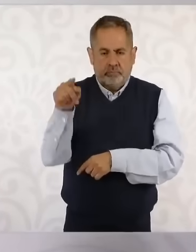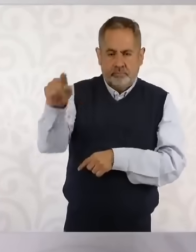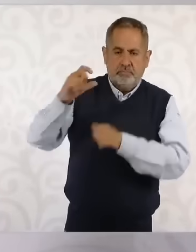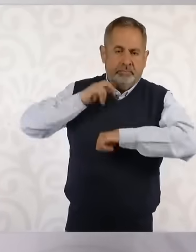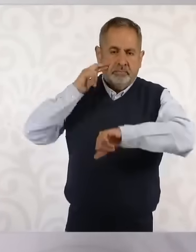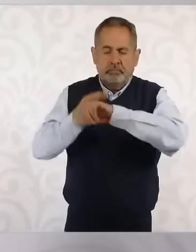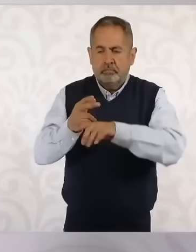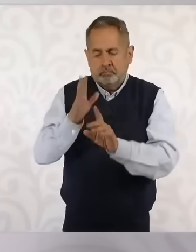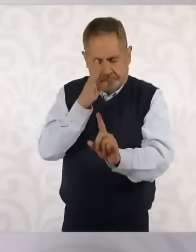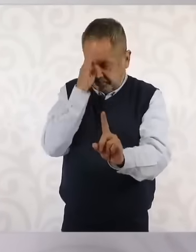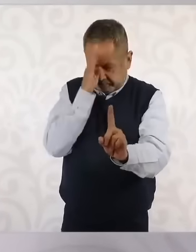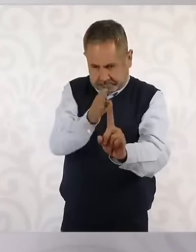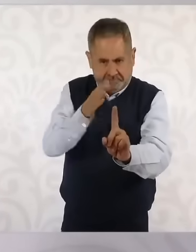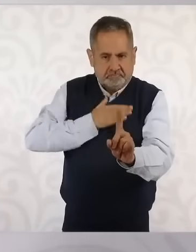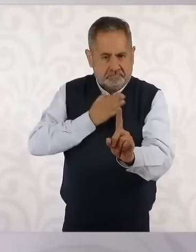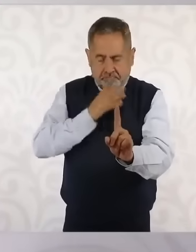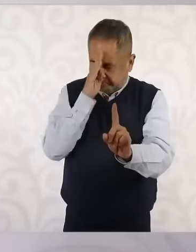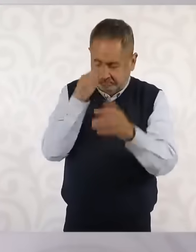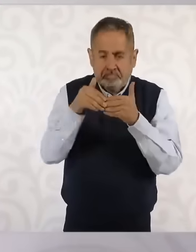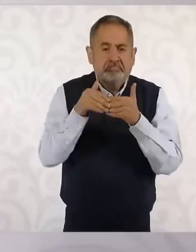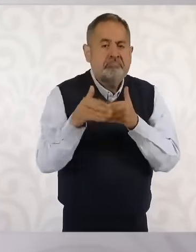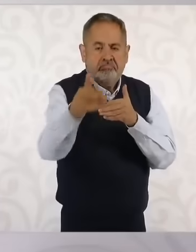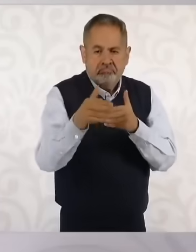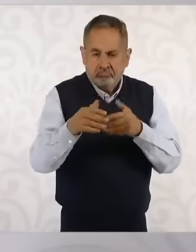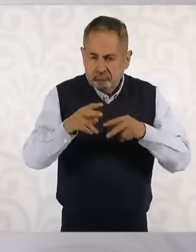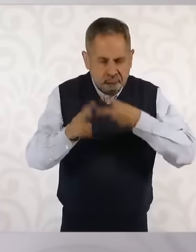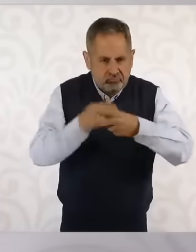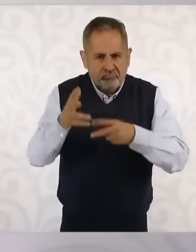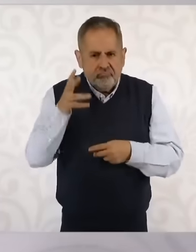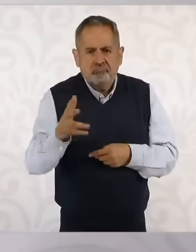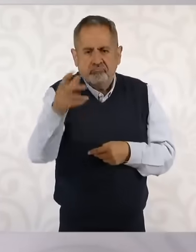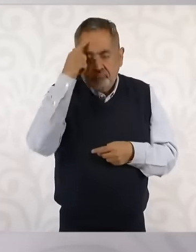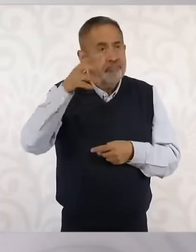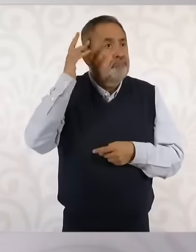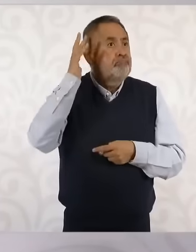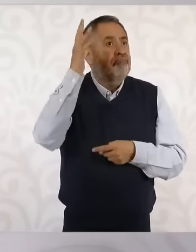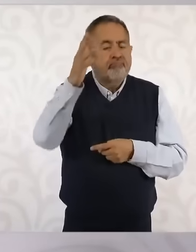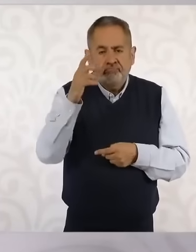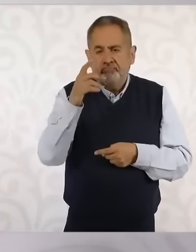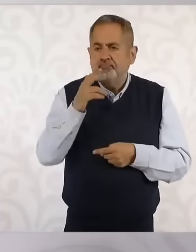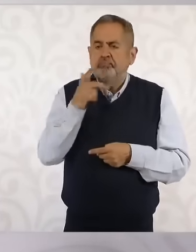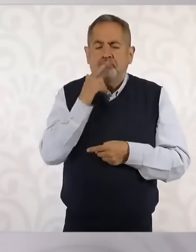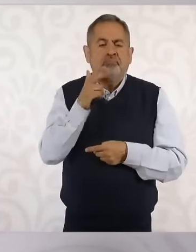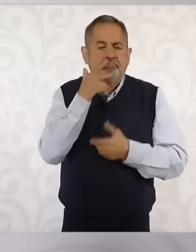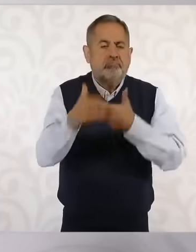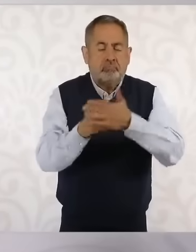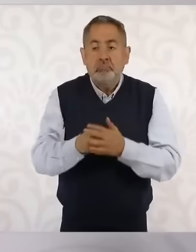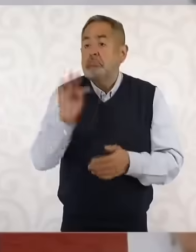Nuestro objetivo es eh el futuro y la esperanza para México. Y si hay cosas del pasado que haya